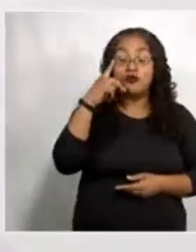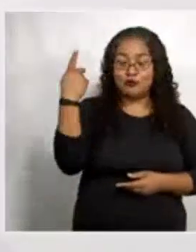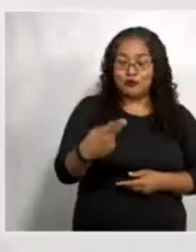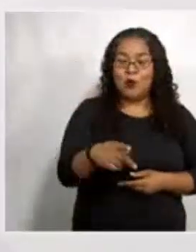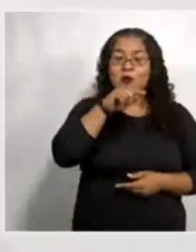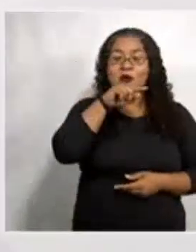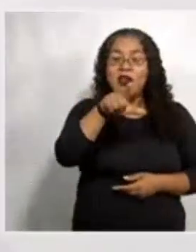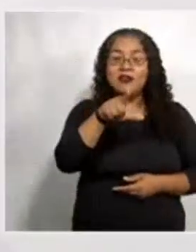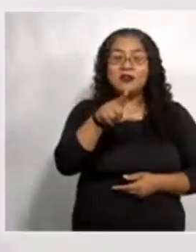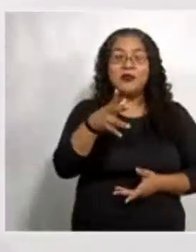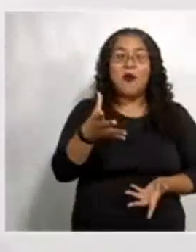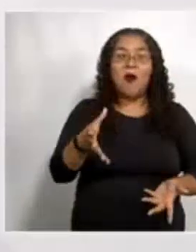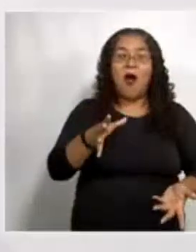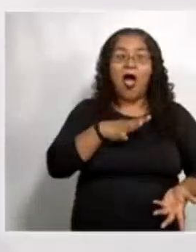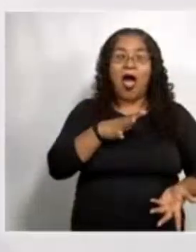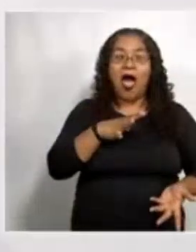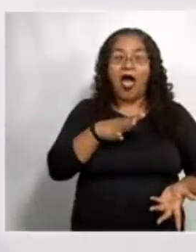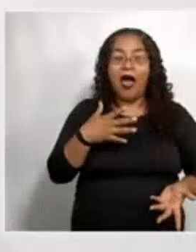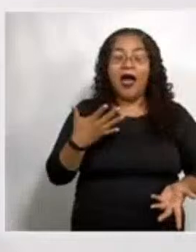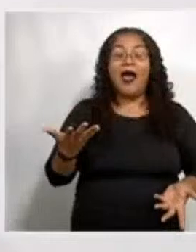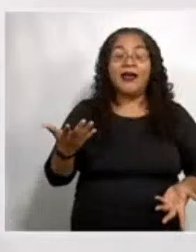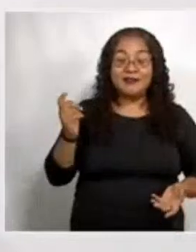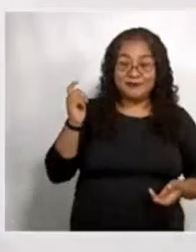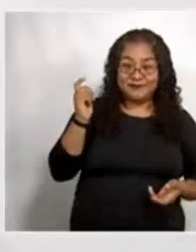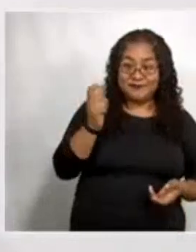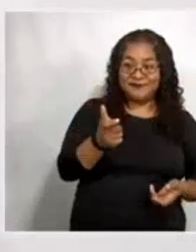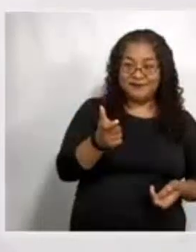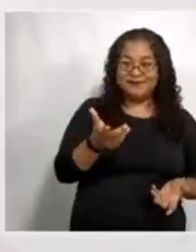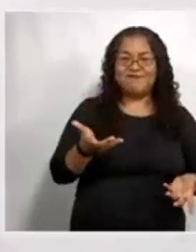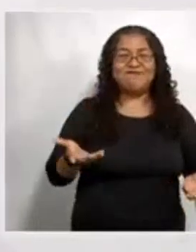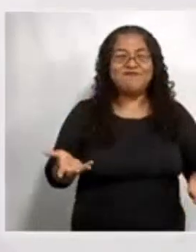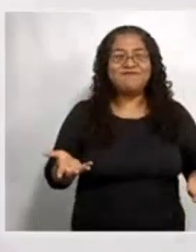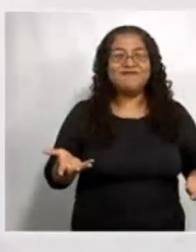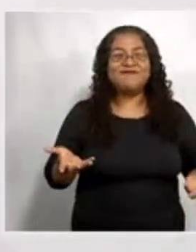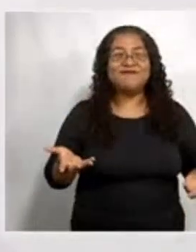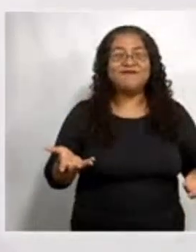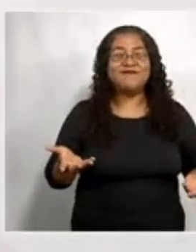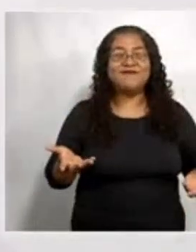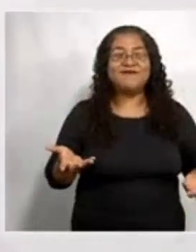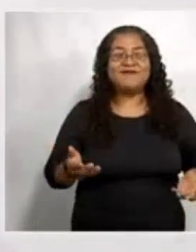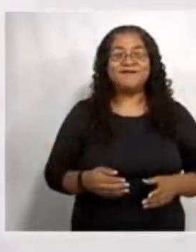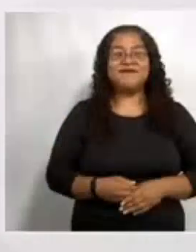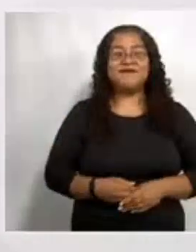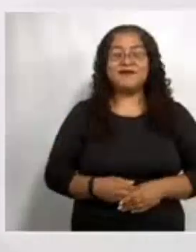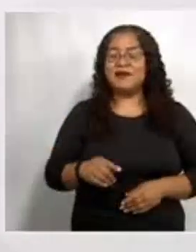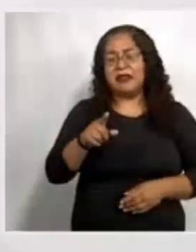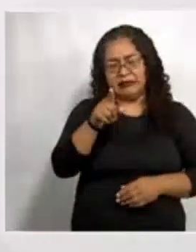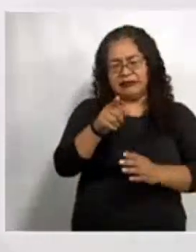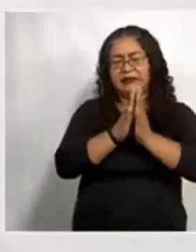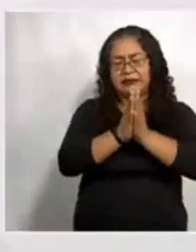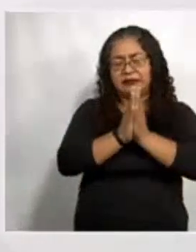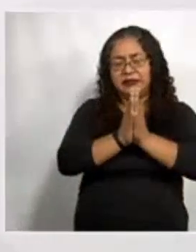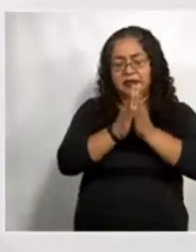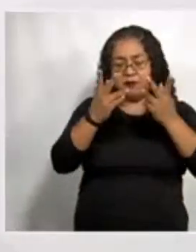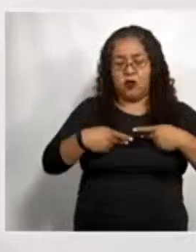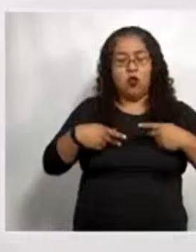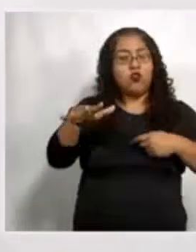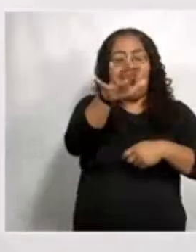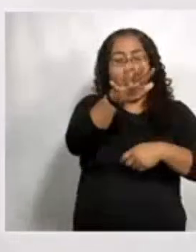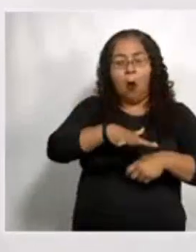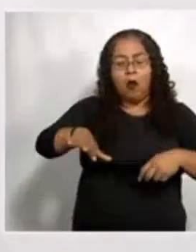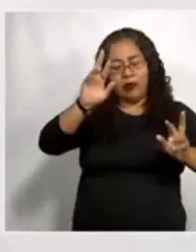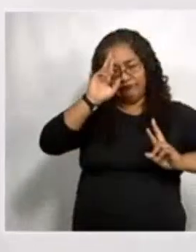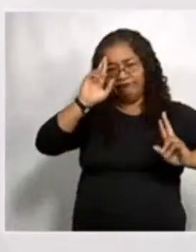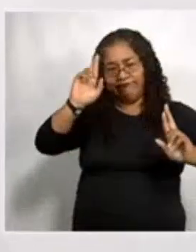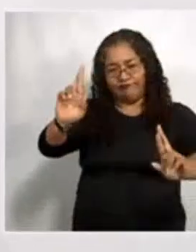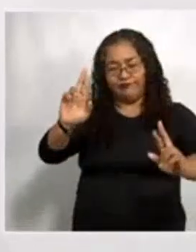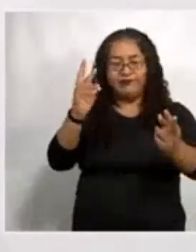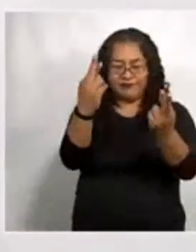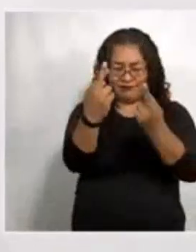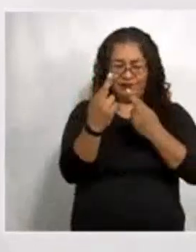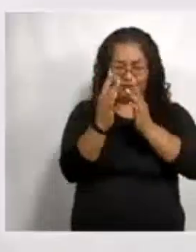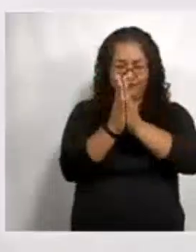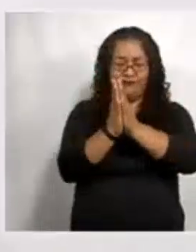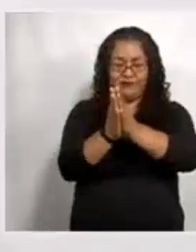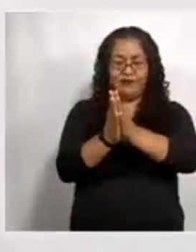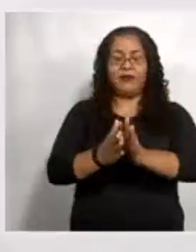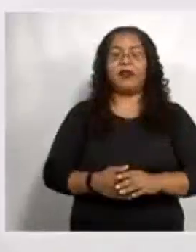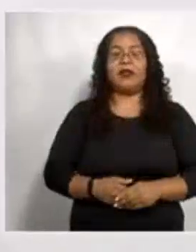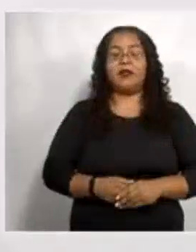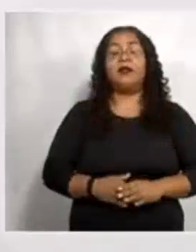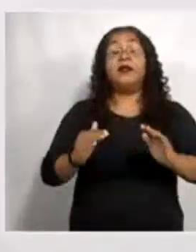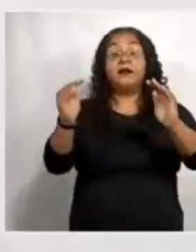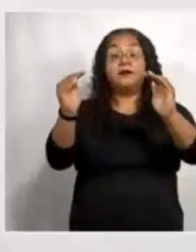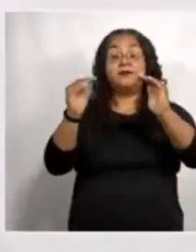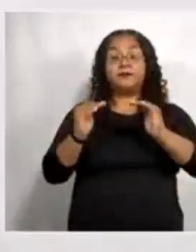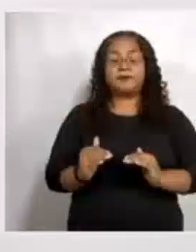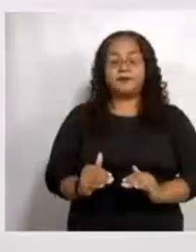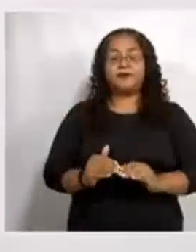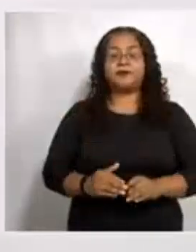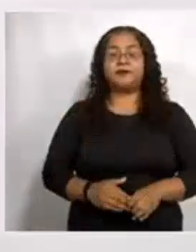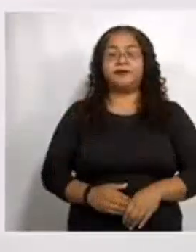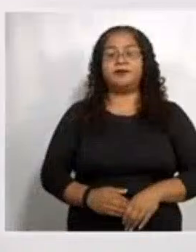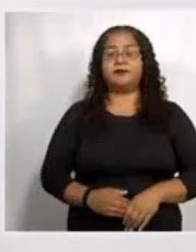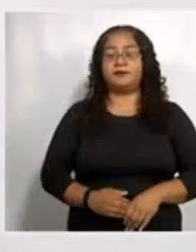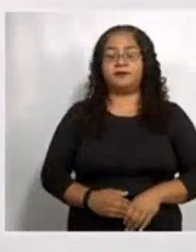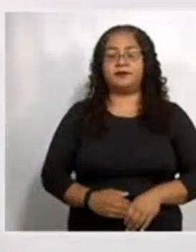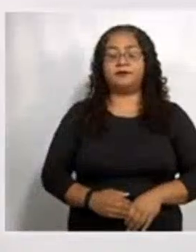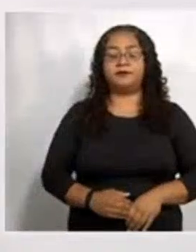tienen palabra. Ah, ¿verdad? Hay que respetarnos. Respetarnos. Bueno, además de eso, eh no sé si